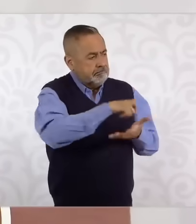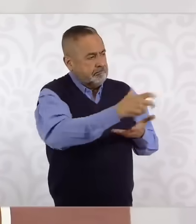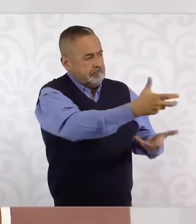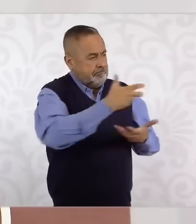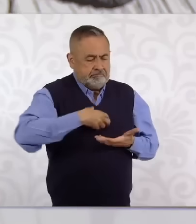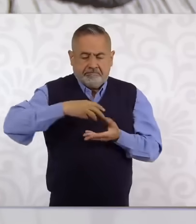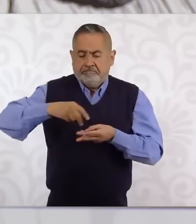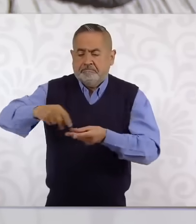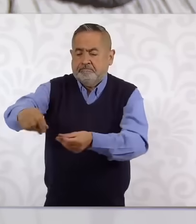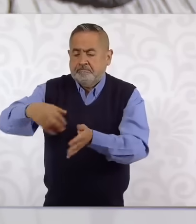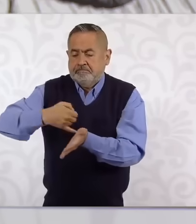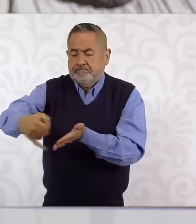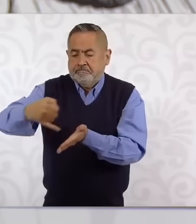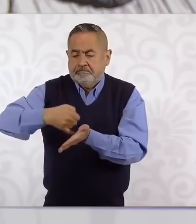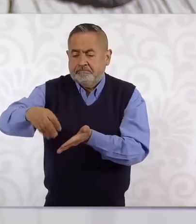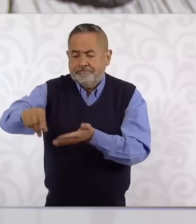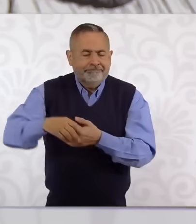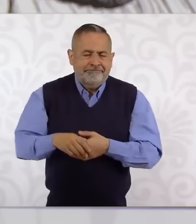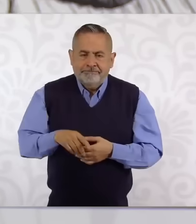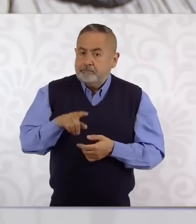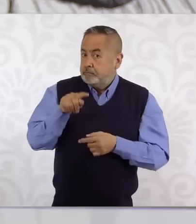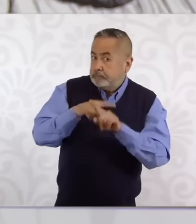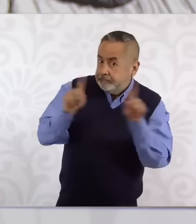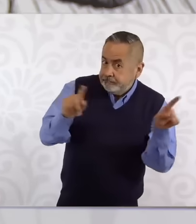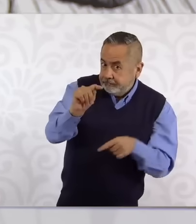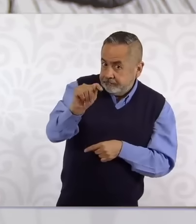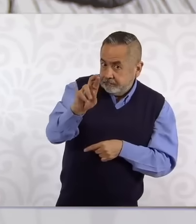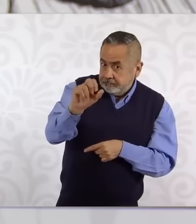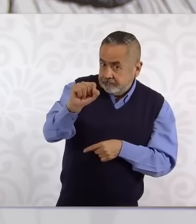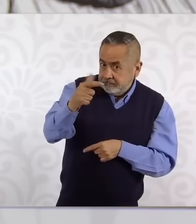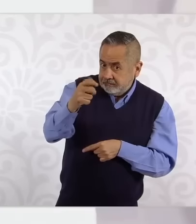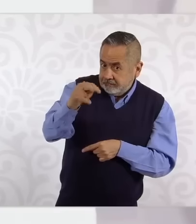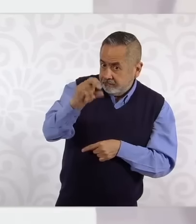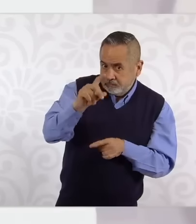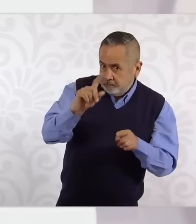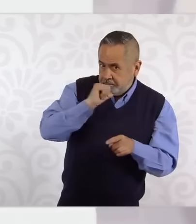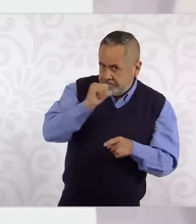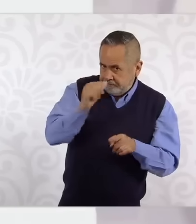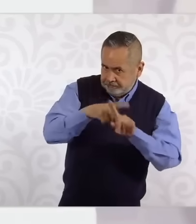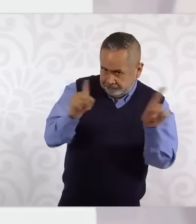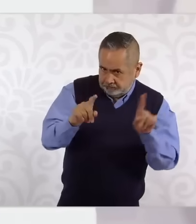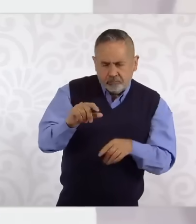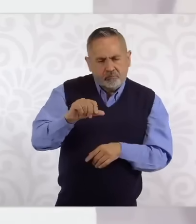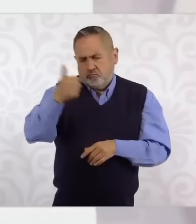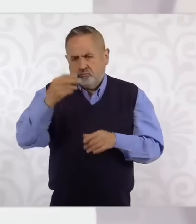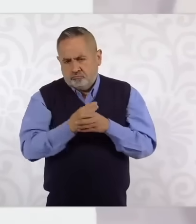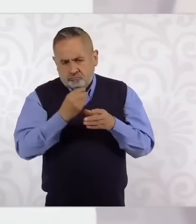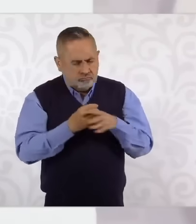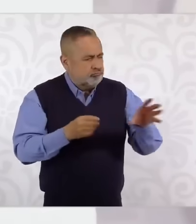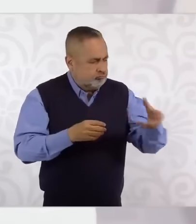Eh, no es transgénico, es otro tipo de maíz eh que ha sido mejorado, pero que no usa